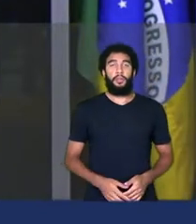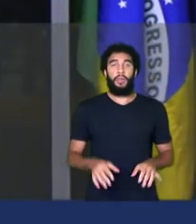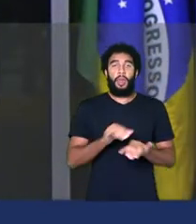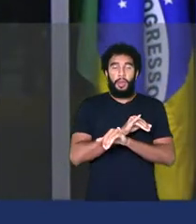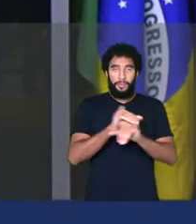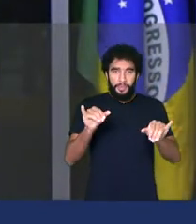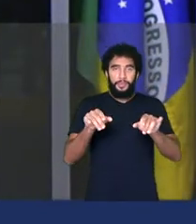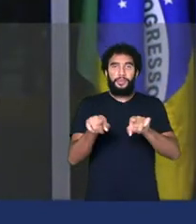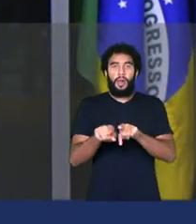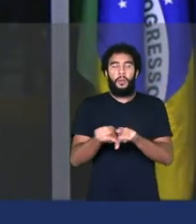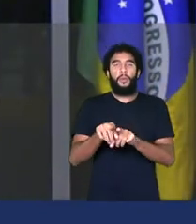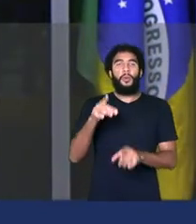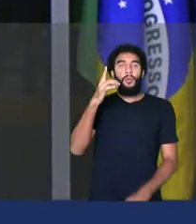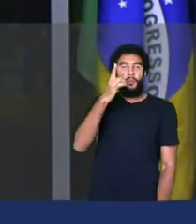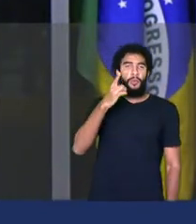EU, A DEPUTADA FEDERAL DO ESTADO DE SÃO PAULO, CARLA